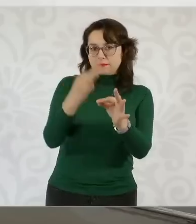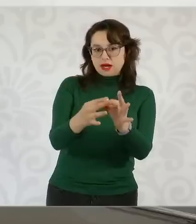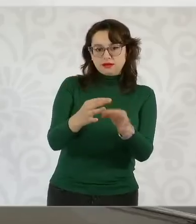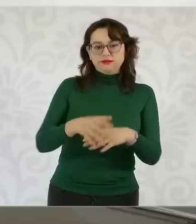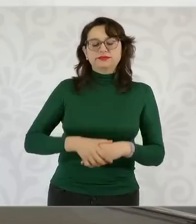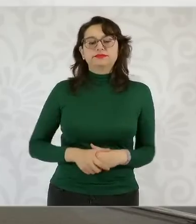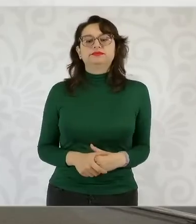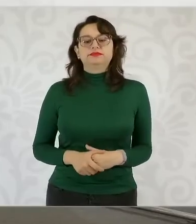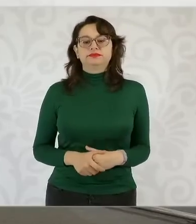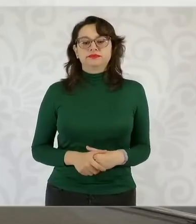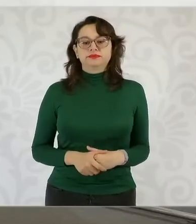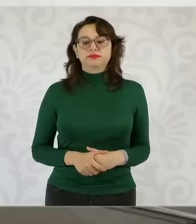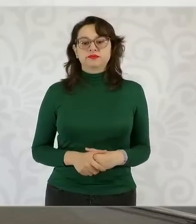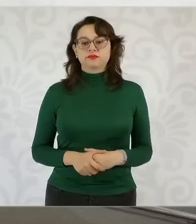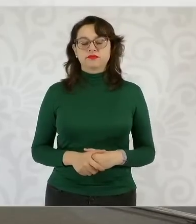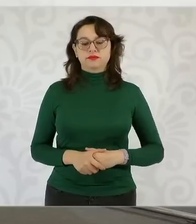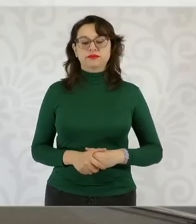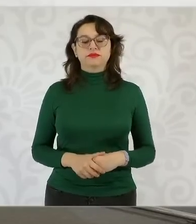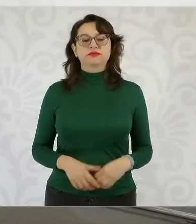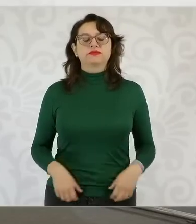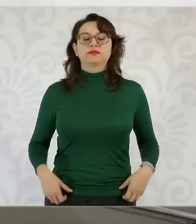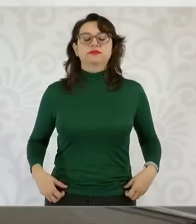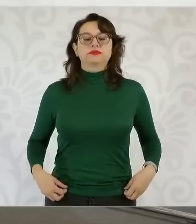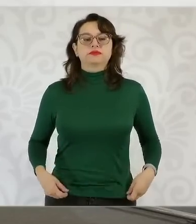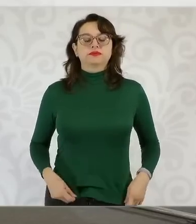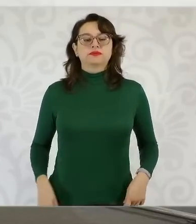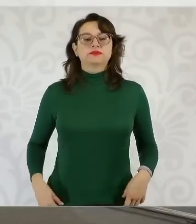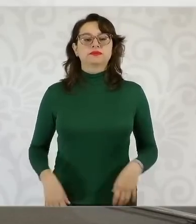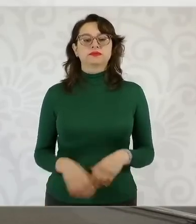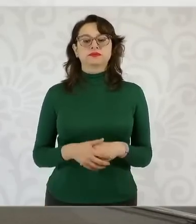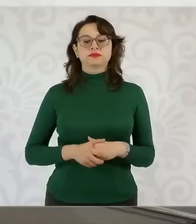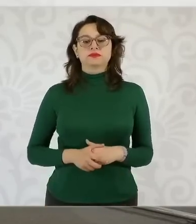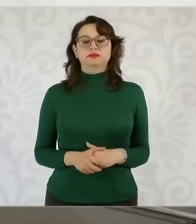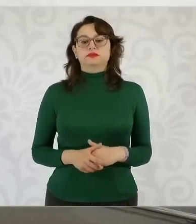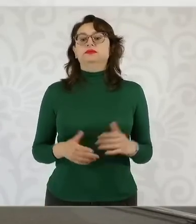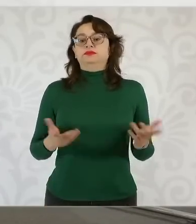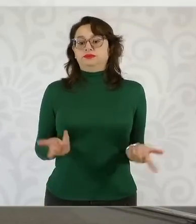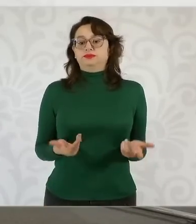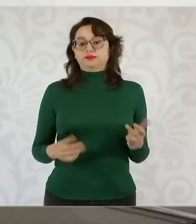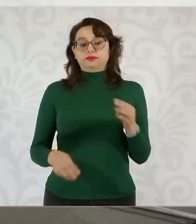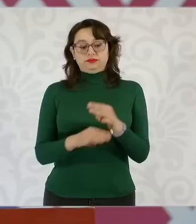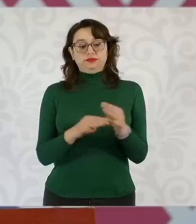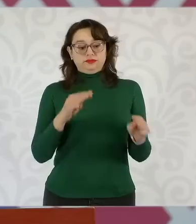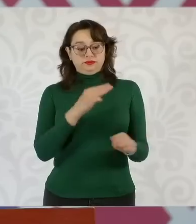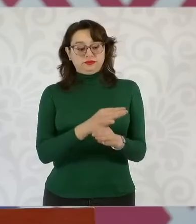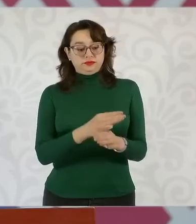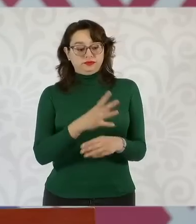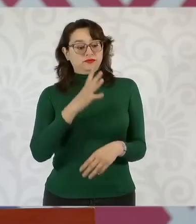la autoridad de productos Gracias a nuestros proveedores hoy como se comentó el 85 por de